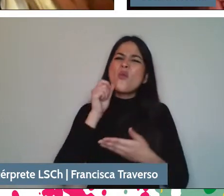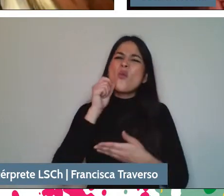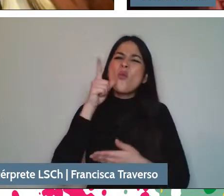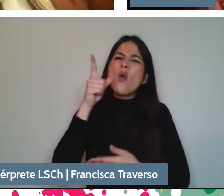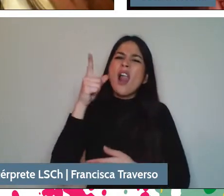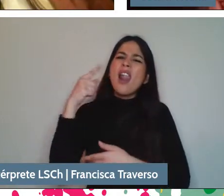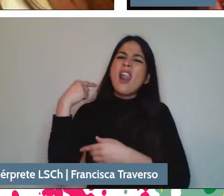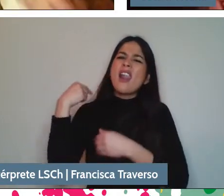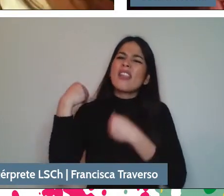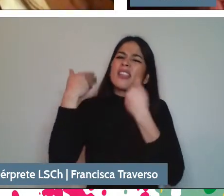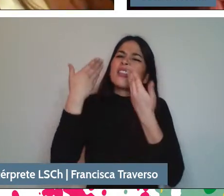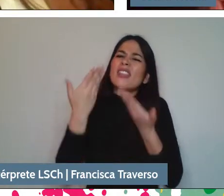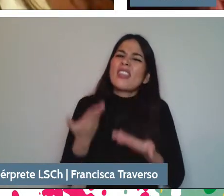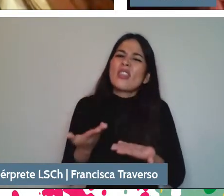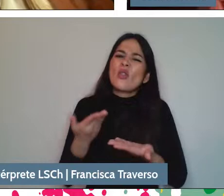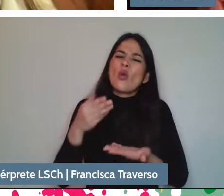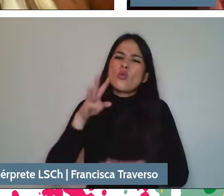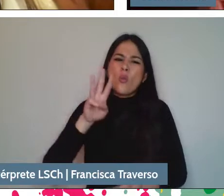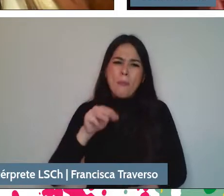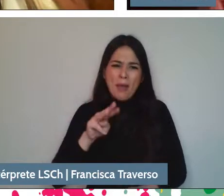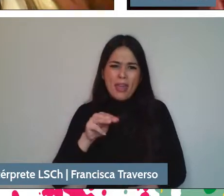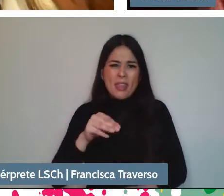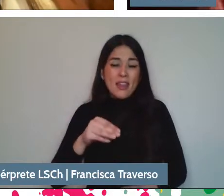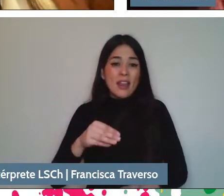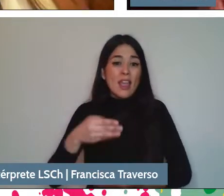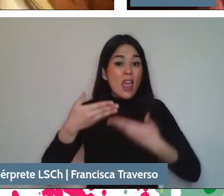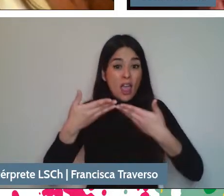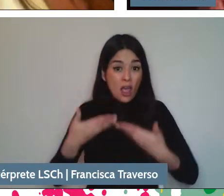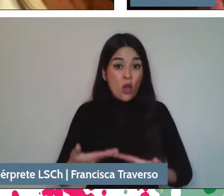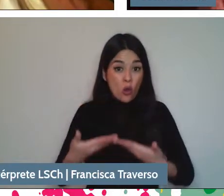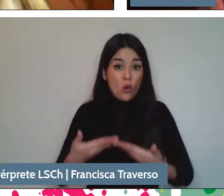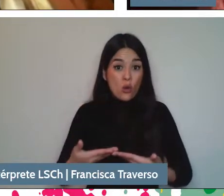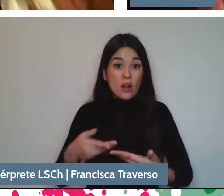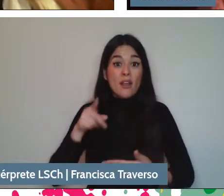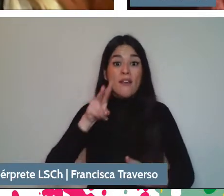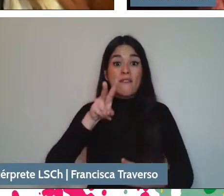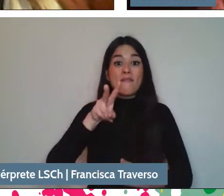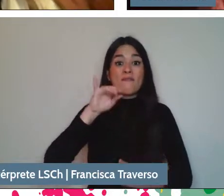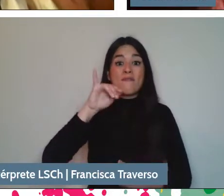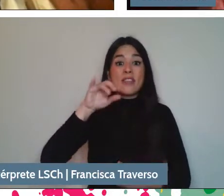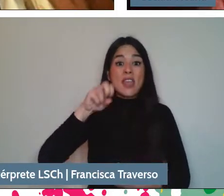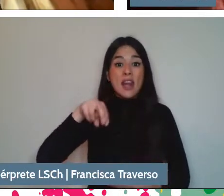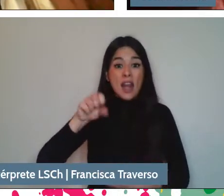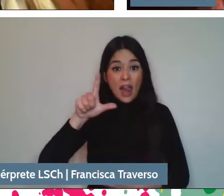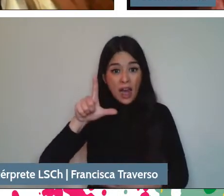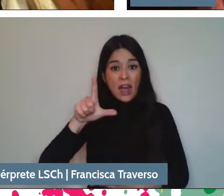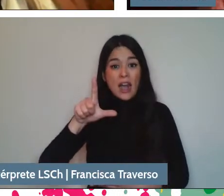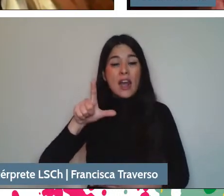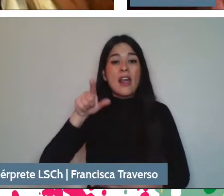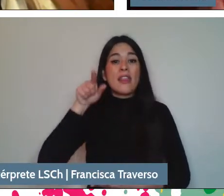que incluso ahora la homenajeaste en la Bienal de Venecia también. Un homenaje tan bonito.